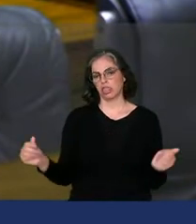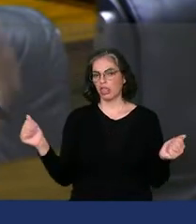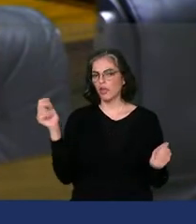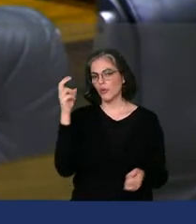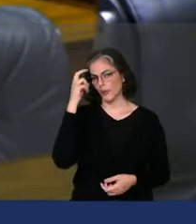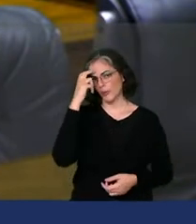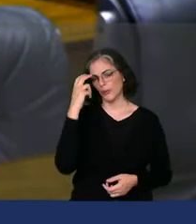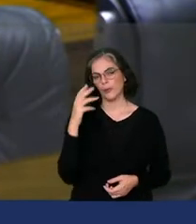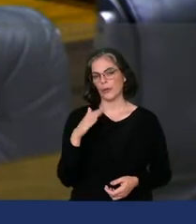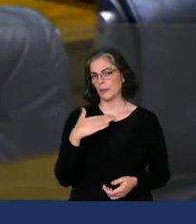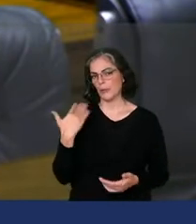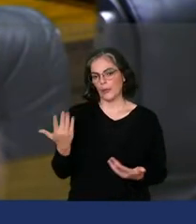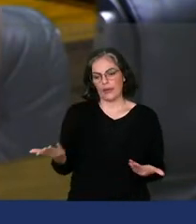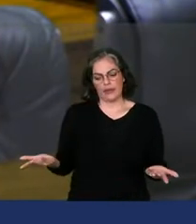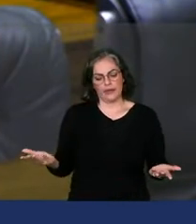CULTURA NACIONAL, ESSA MEMÓ RIA, MORRERÁ. E O BRASIL